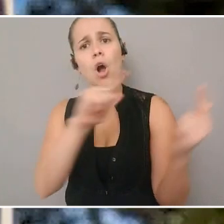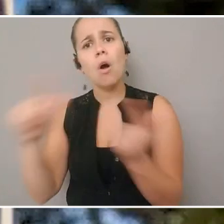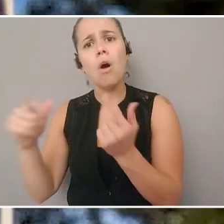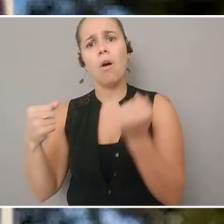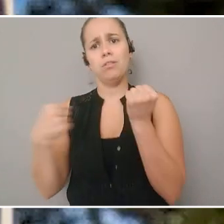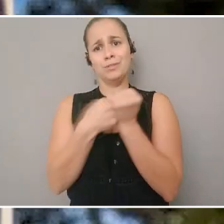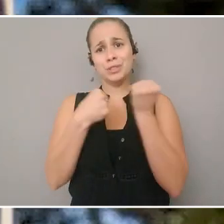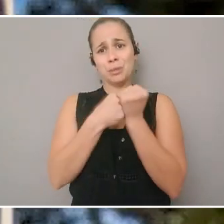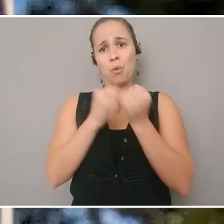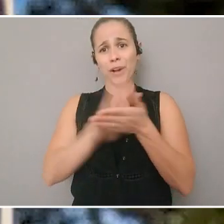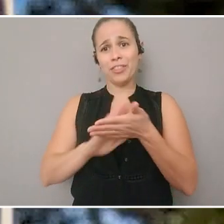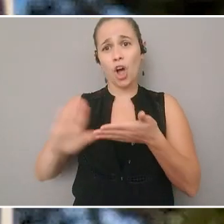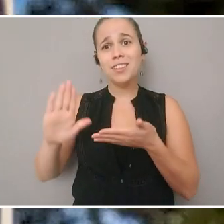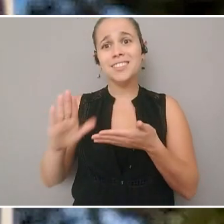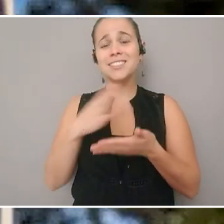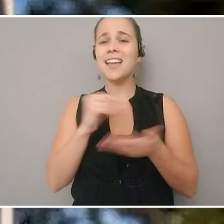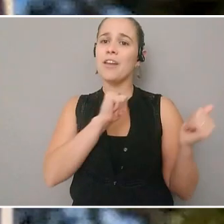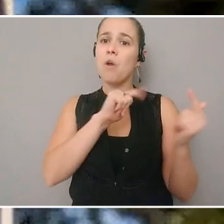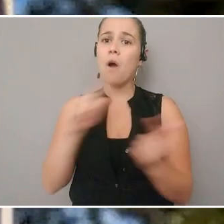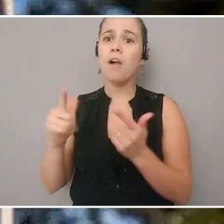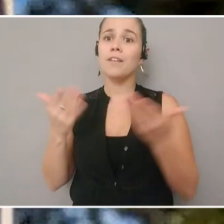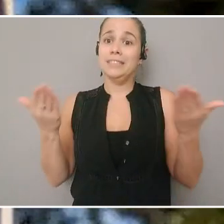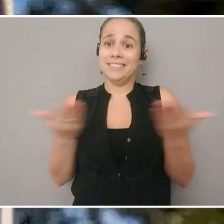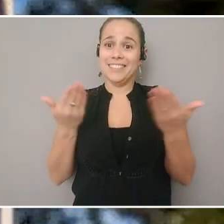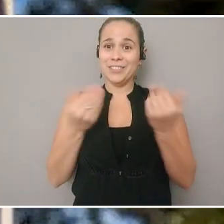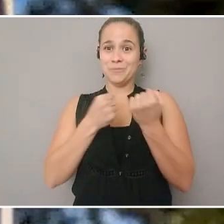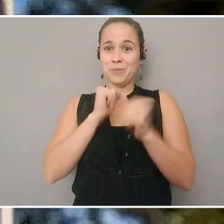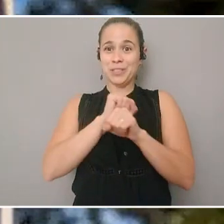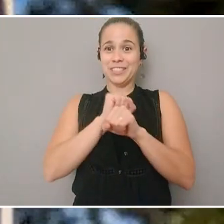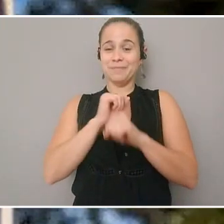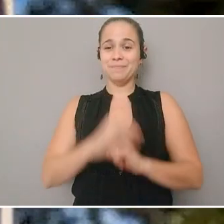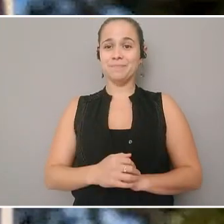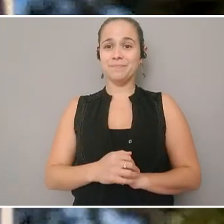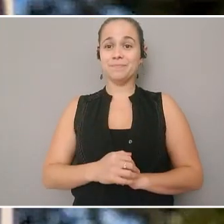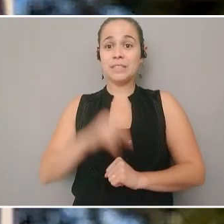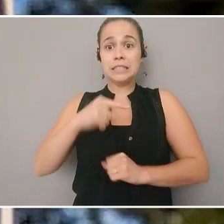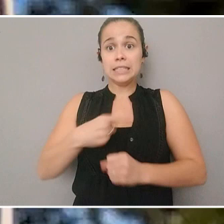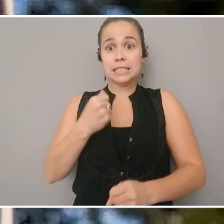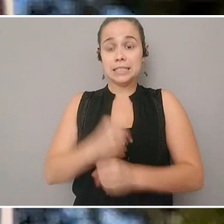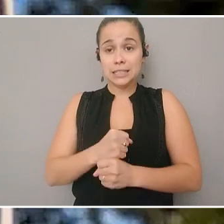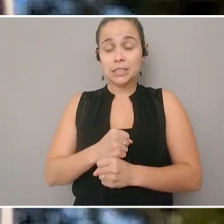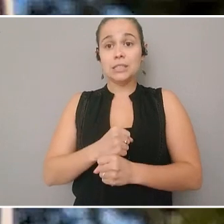el colegio y todos los que trabajamos aquí.